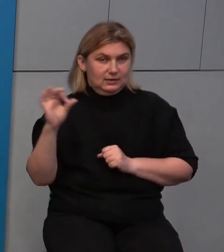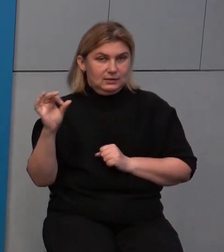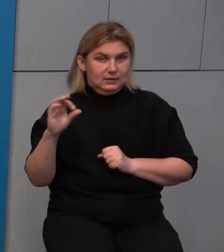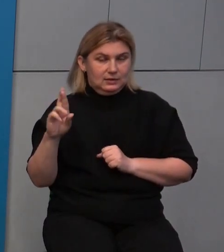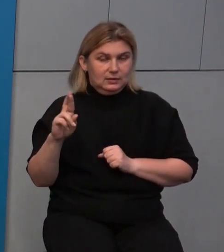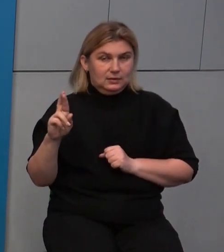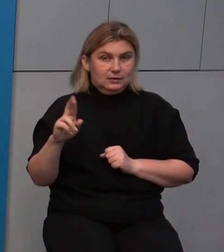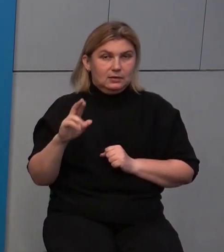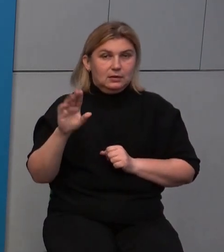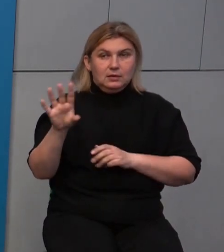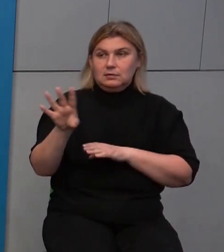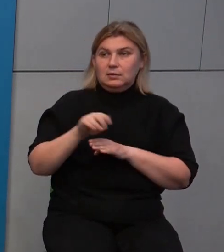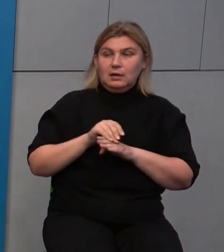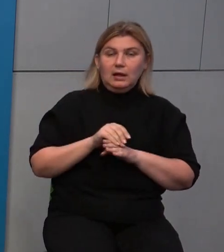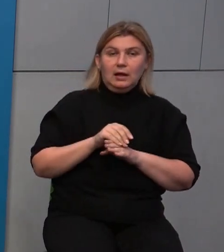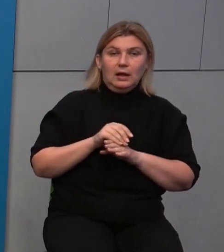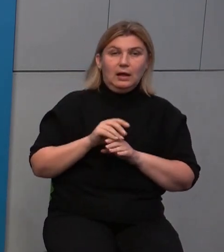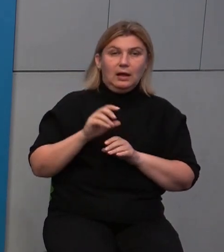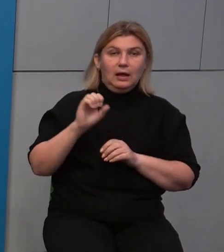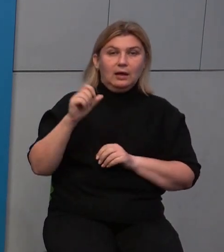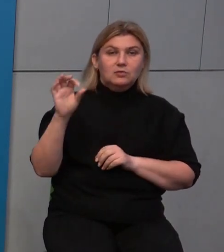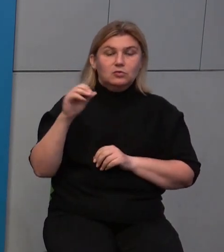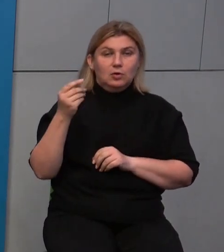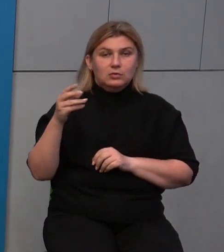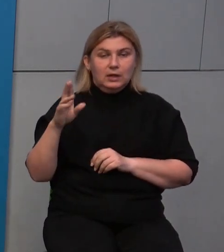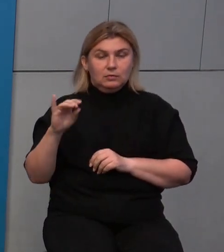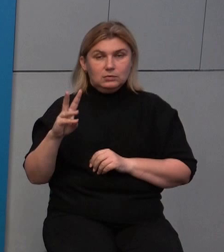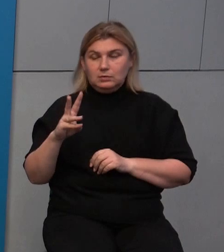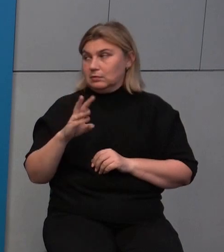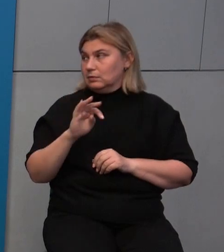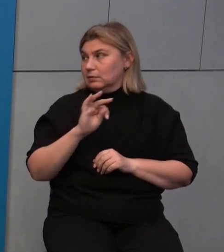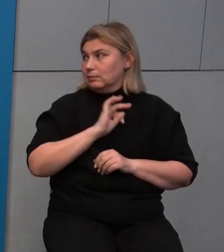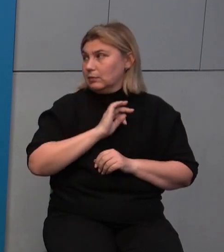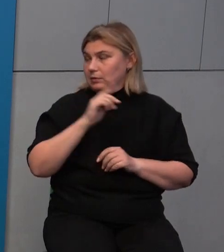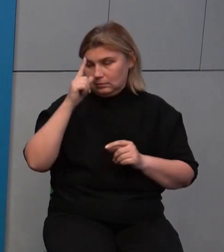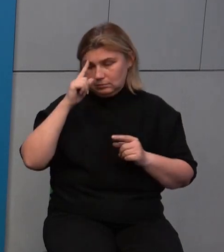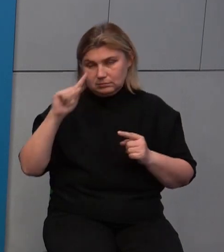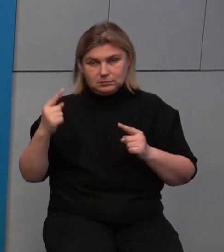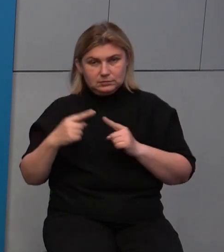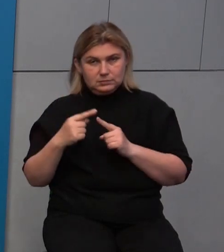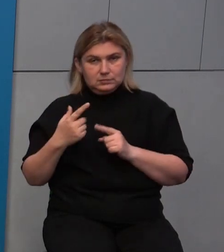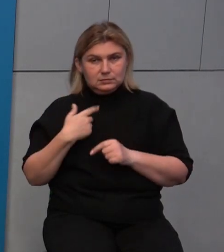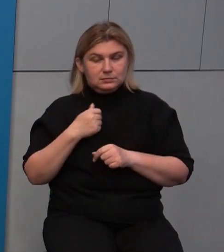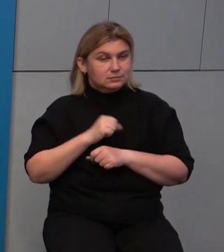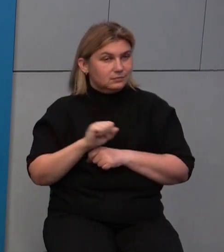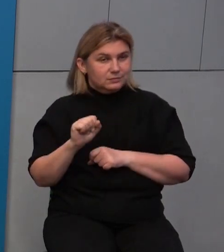Jak się weźmie "Astronautów", to nawet według mnie moje domniemania nie są